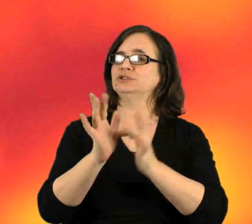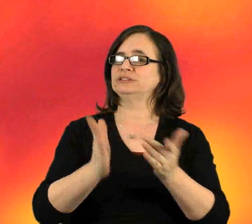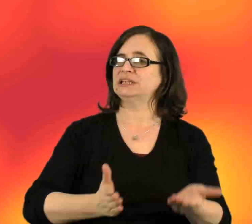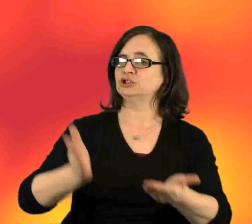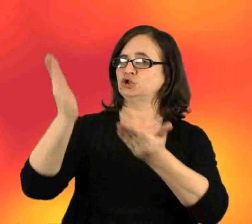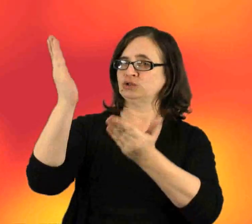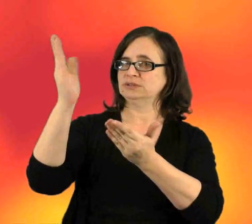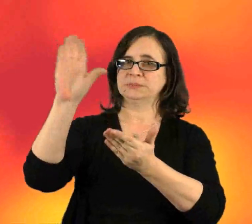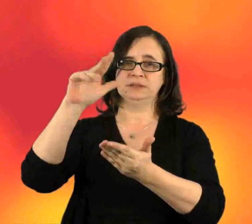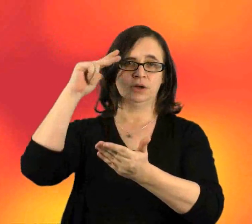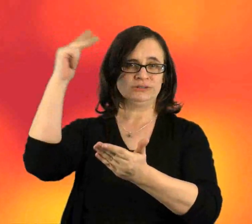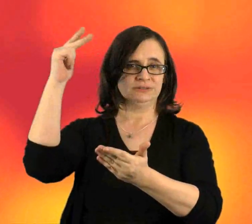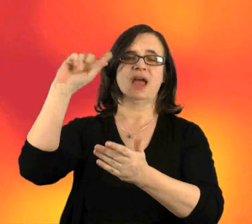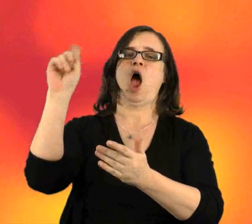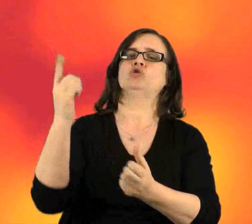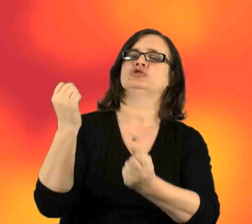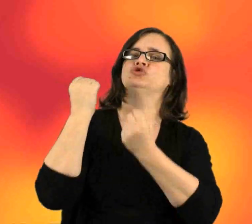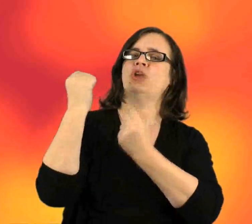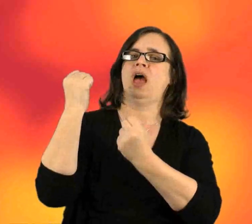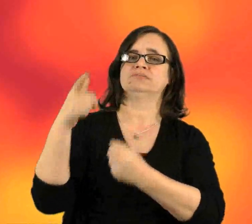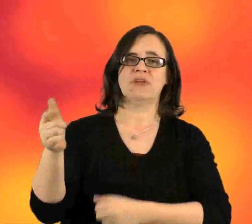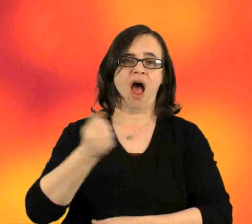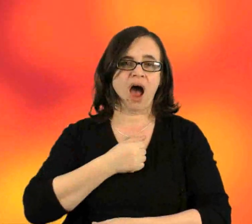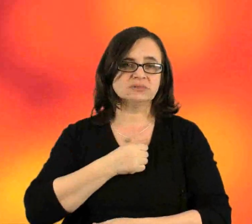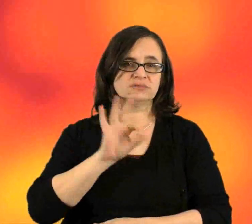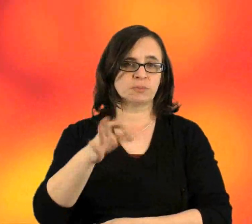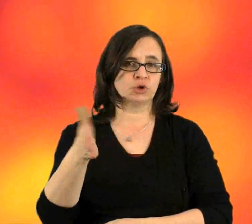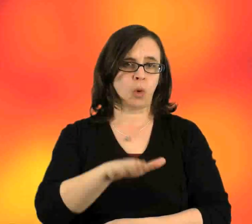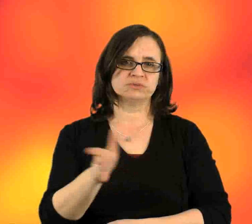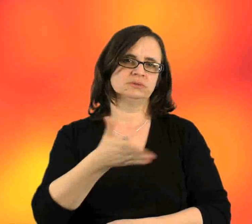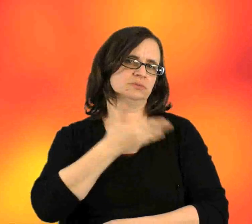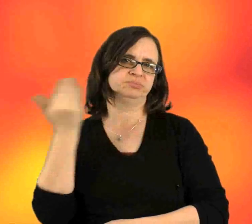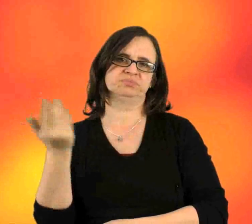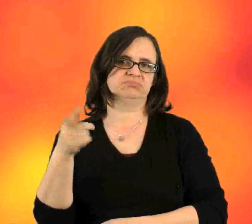Jesu ist auferstanden, jetzt bei Gott das ist auch stark Angst vor dem Tod brauchen wir nicht